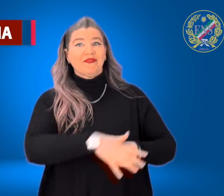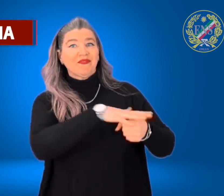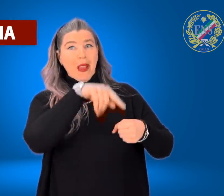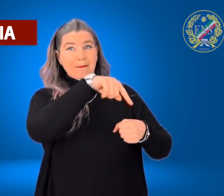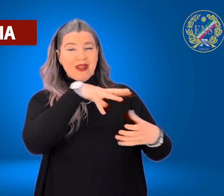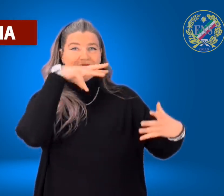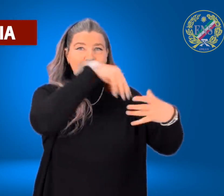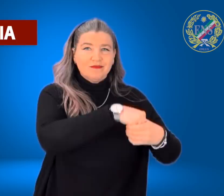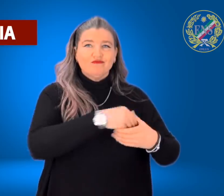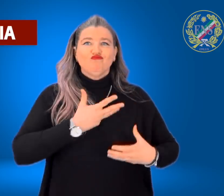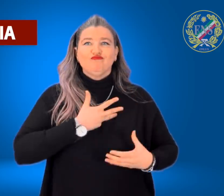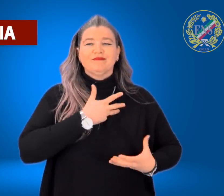FAMIGLIA